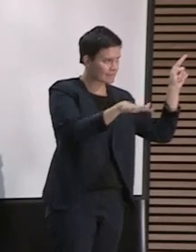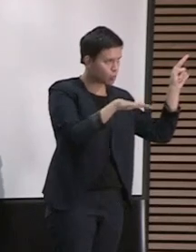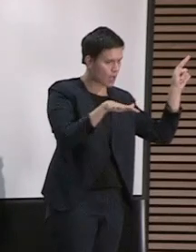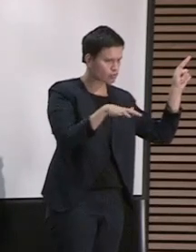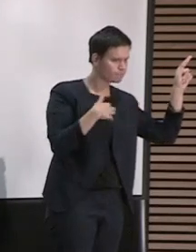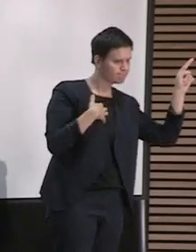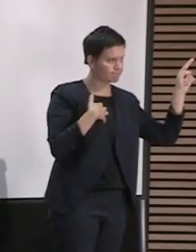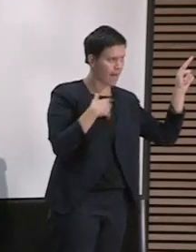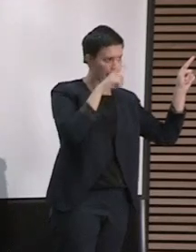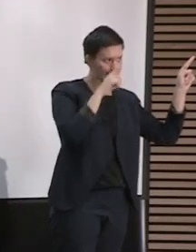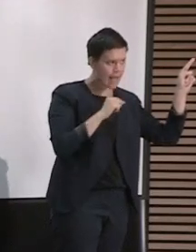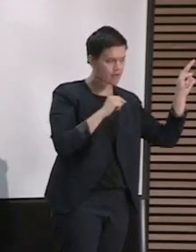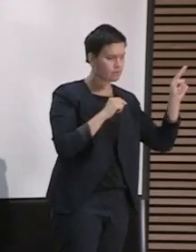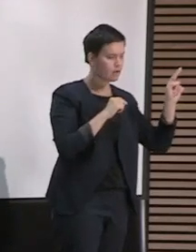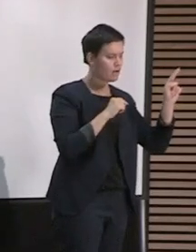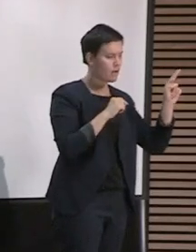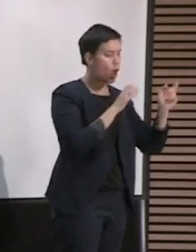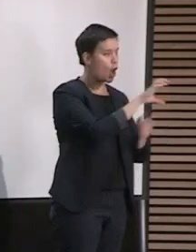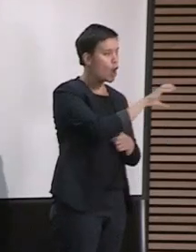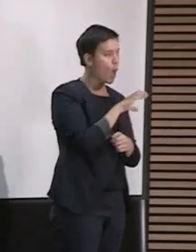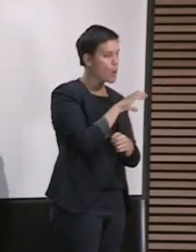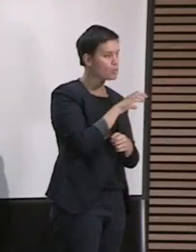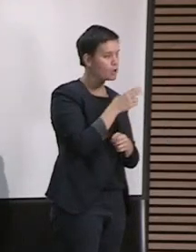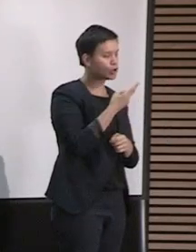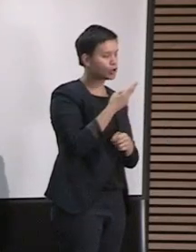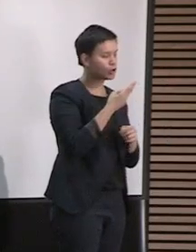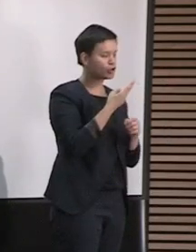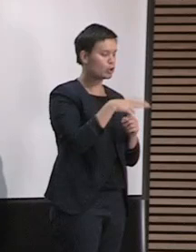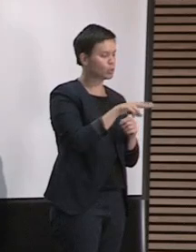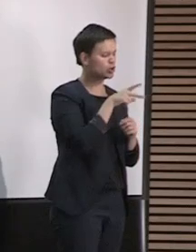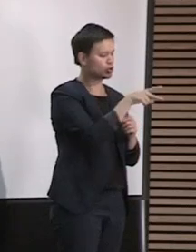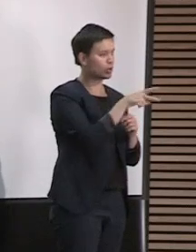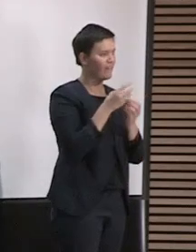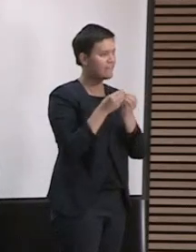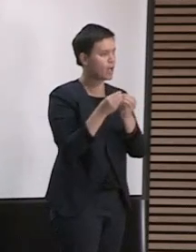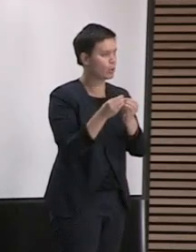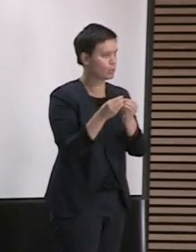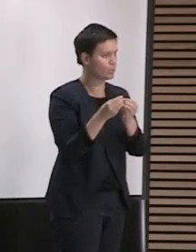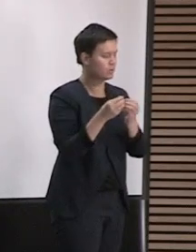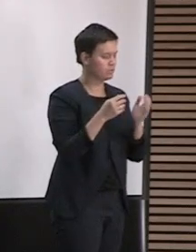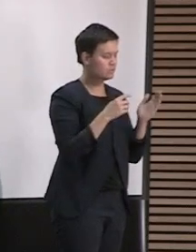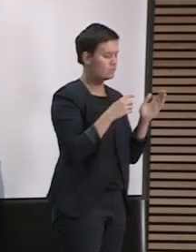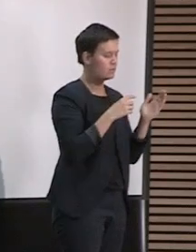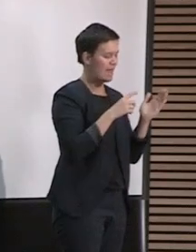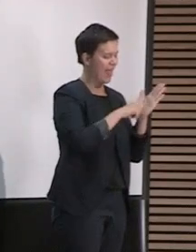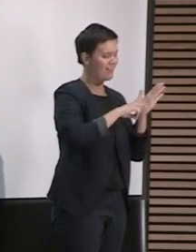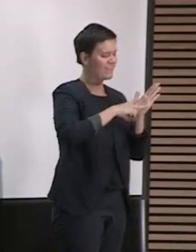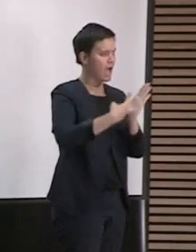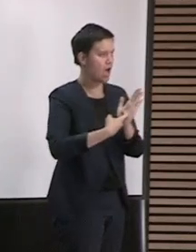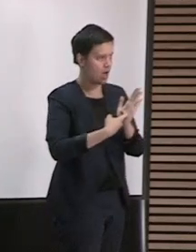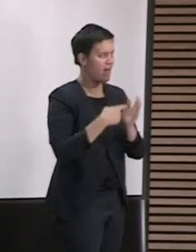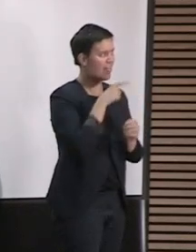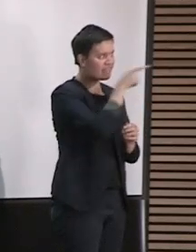raatau. Paearu, to ratou ake